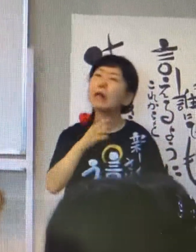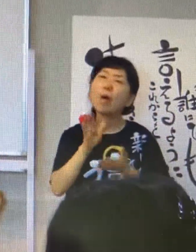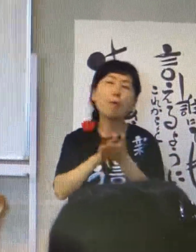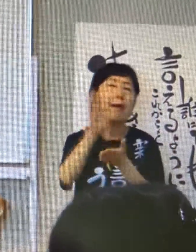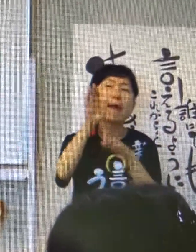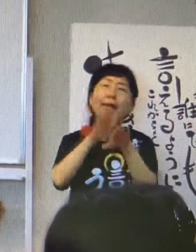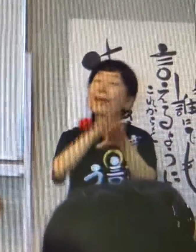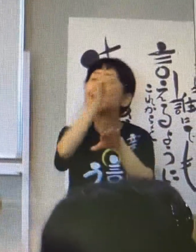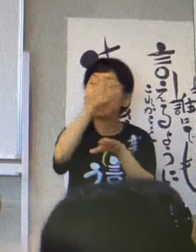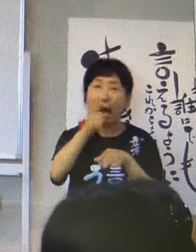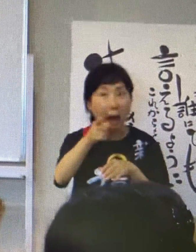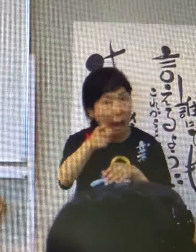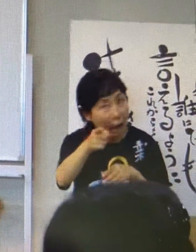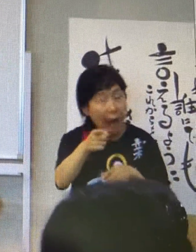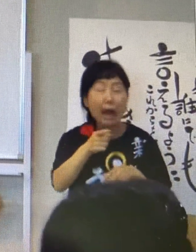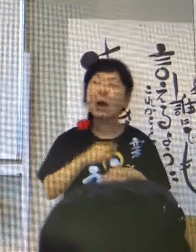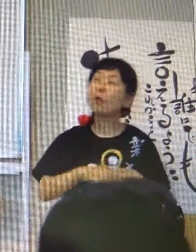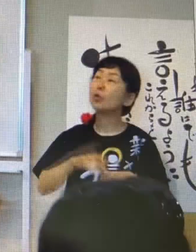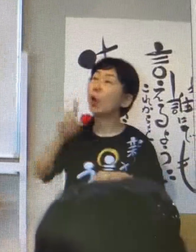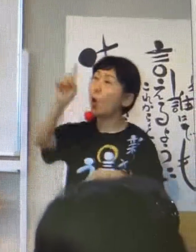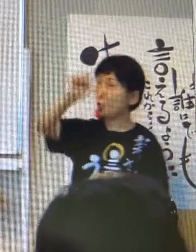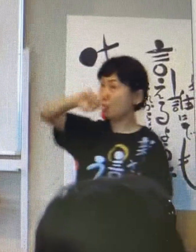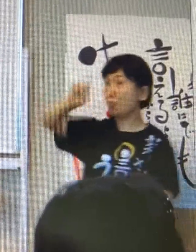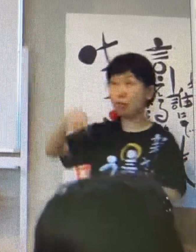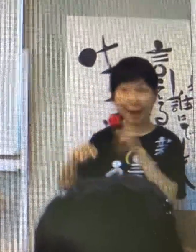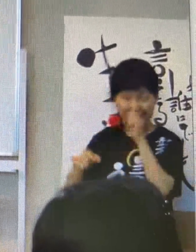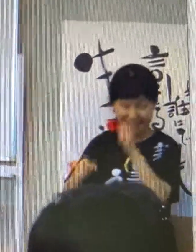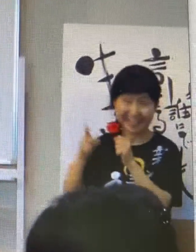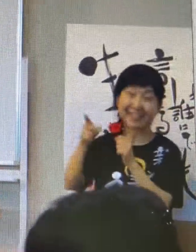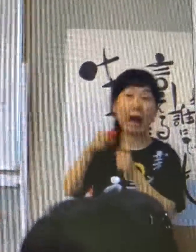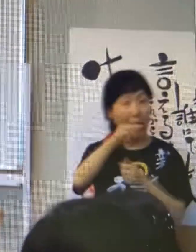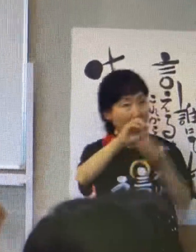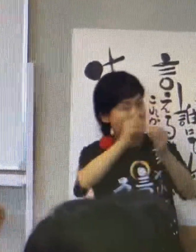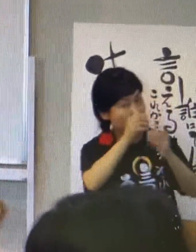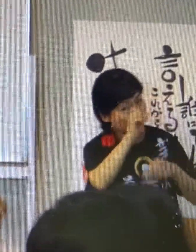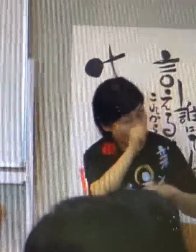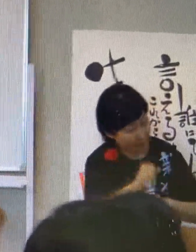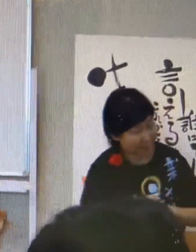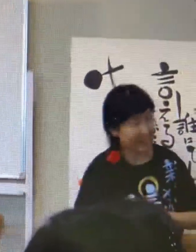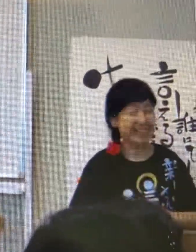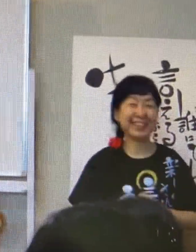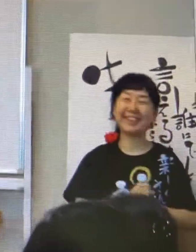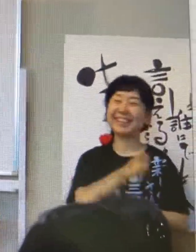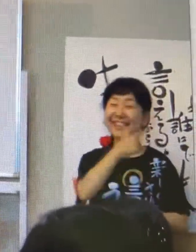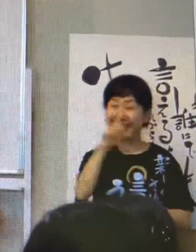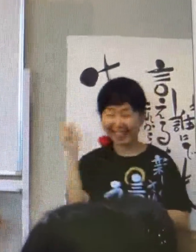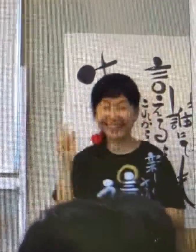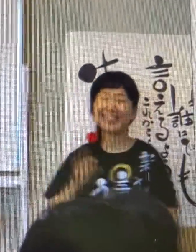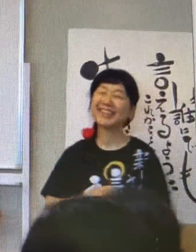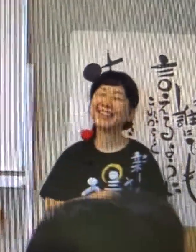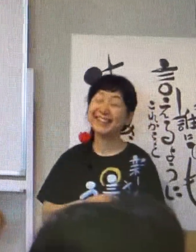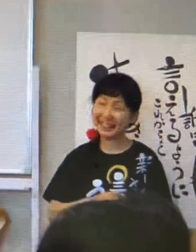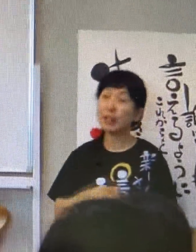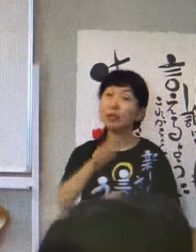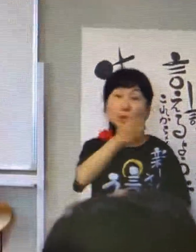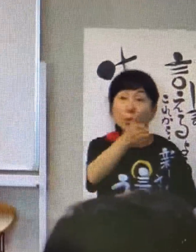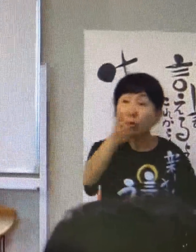「この"う"の字が良いよね」とか 「この色づかいが良いよね」とか そういうふうに その人その人をすごい